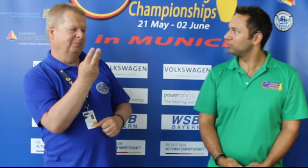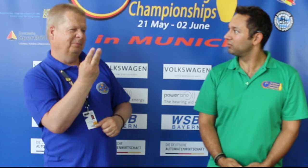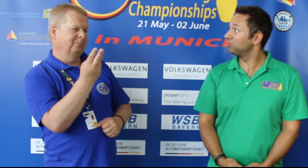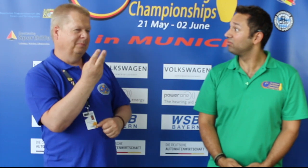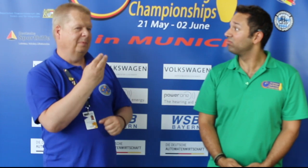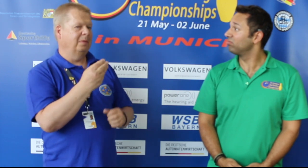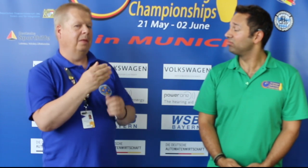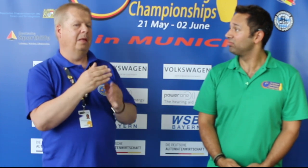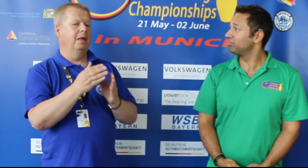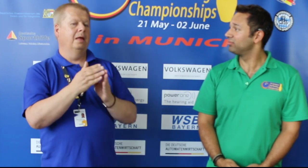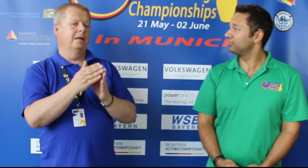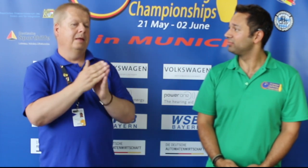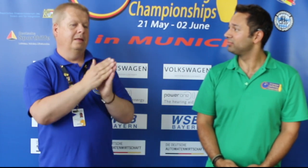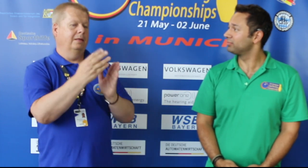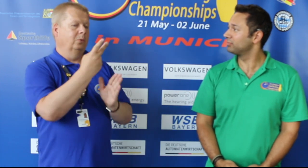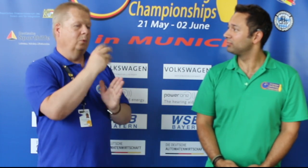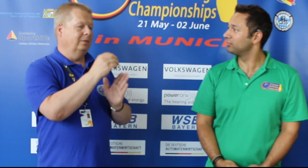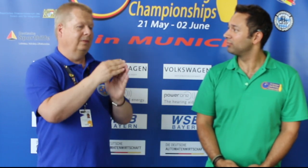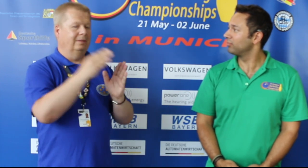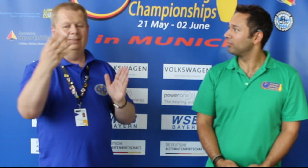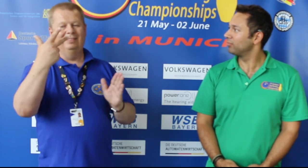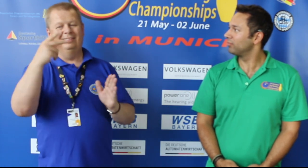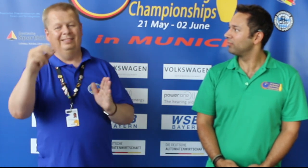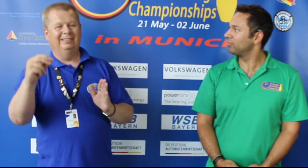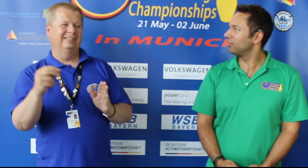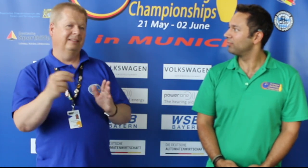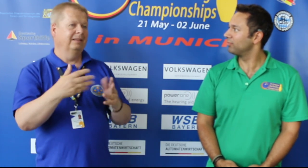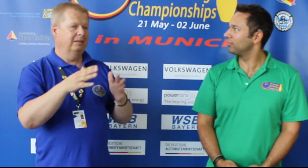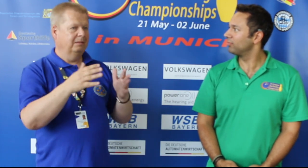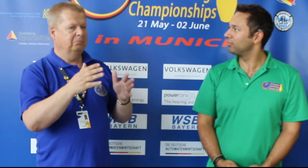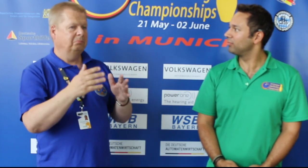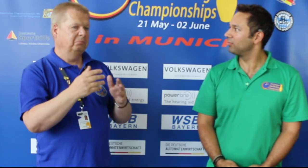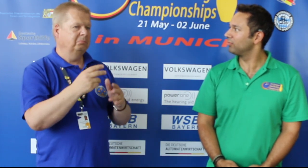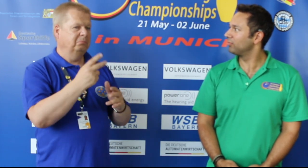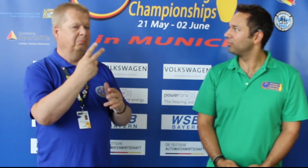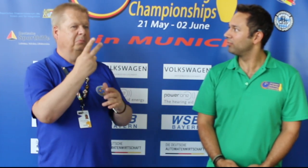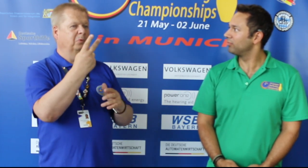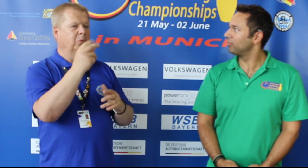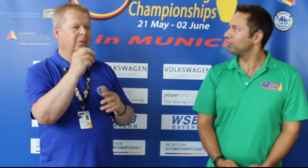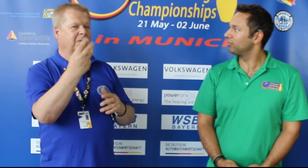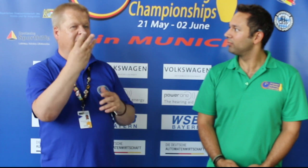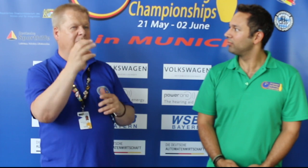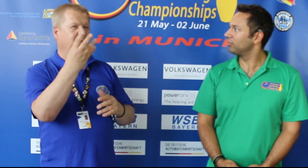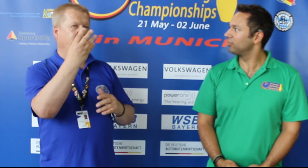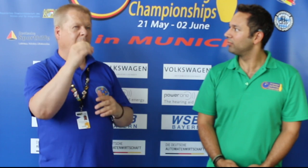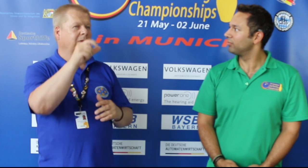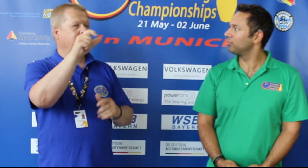20-30 Jahre alt sind ca 40-50 Personen und der Rest ist wesentlich älter.